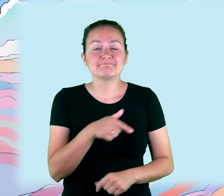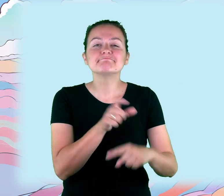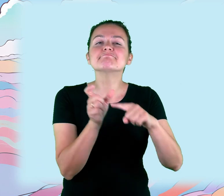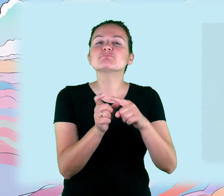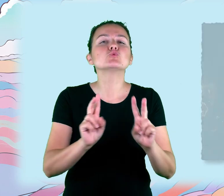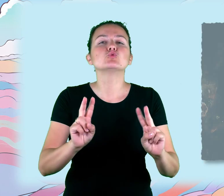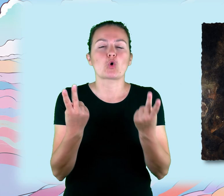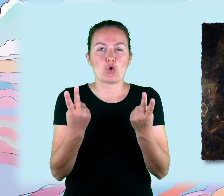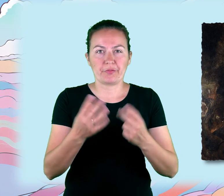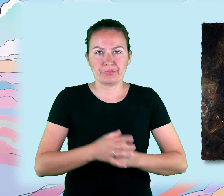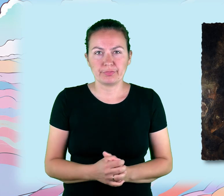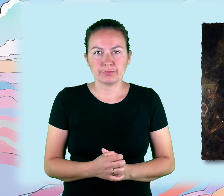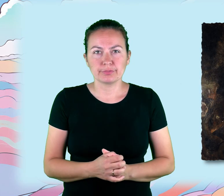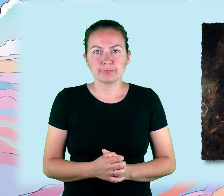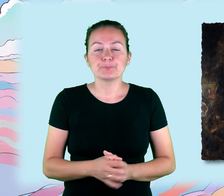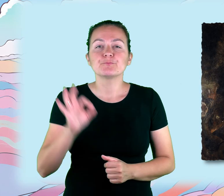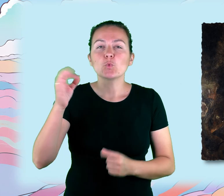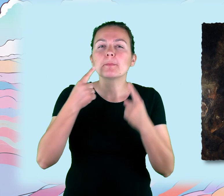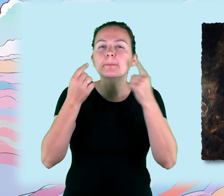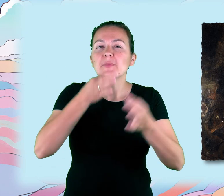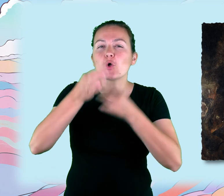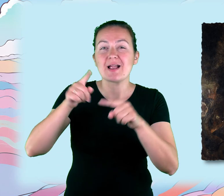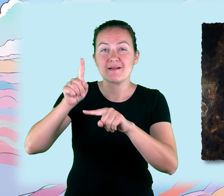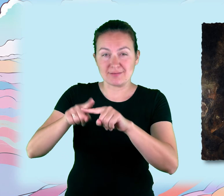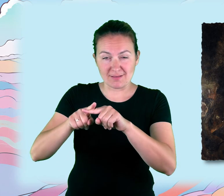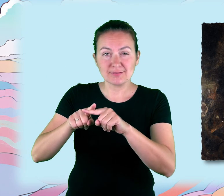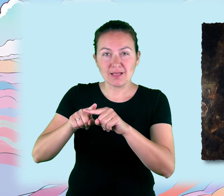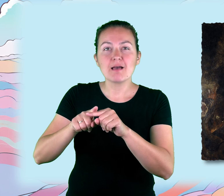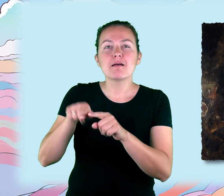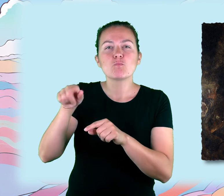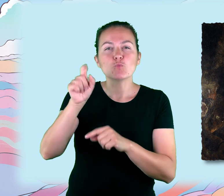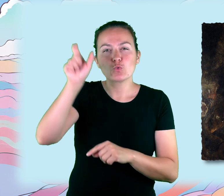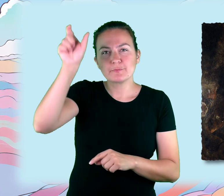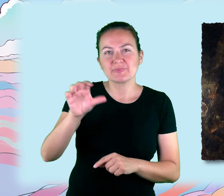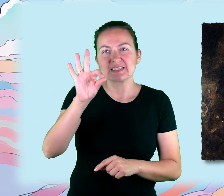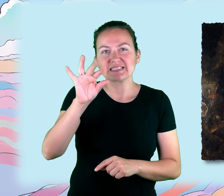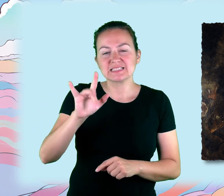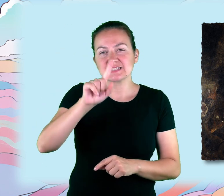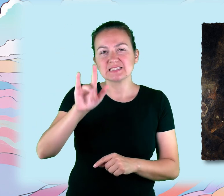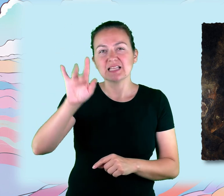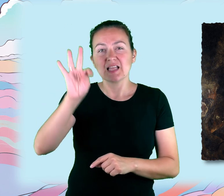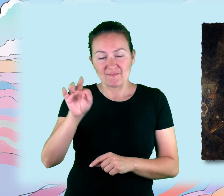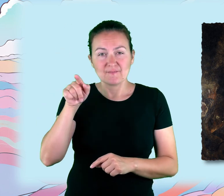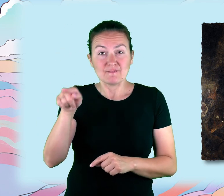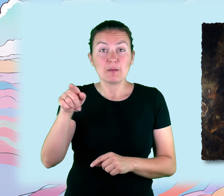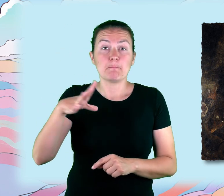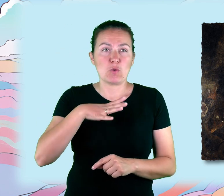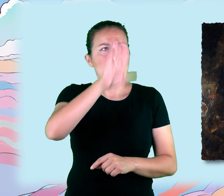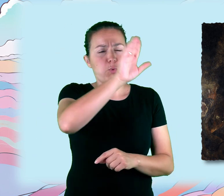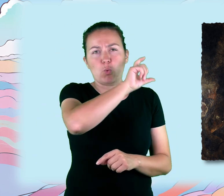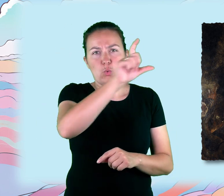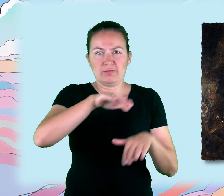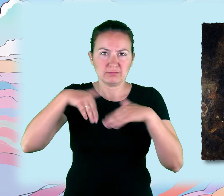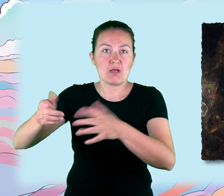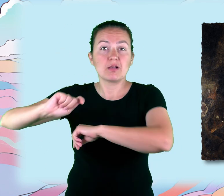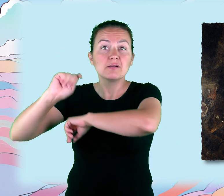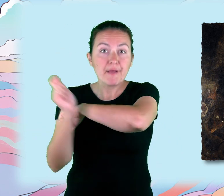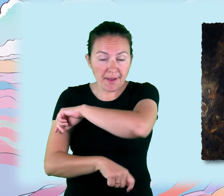Pochodzenie: Syzyf z mitologii greckiej został ukarany przez bogów.